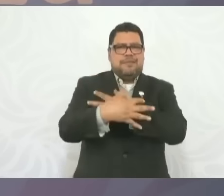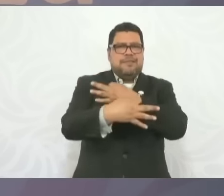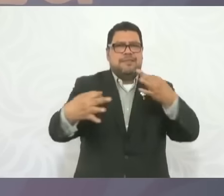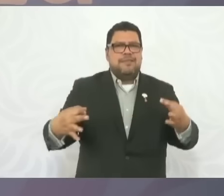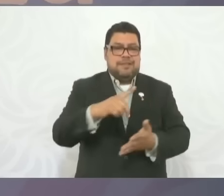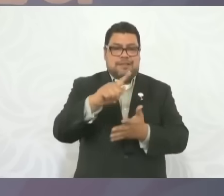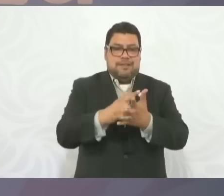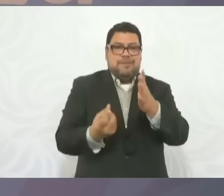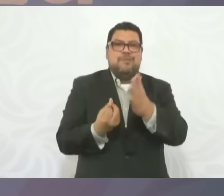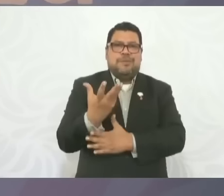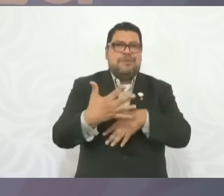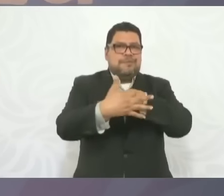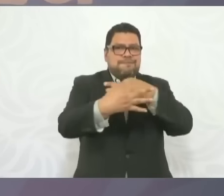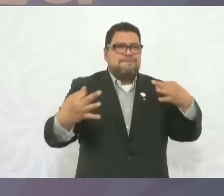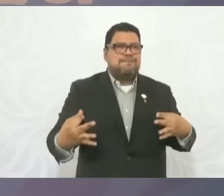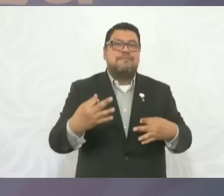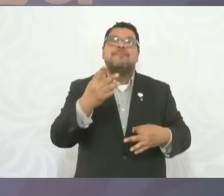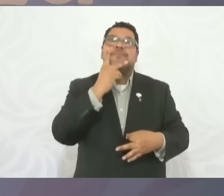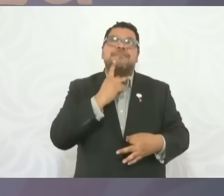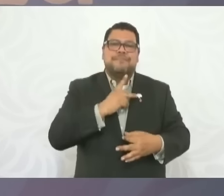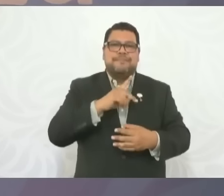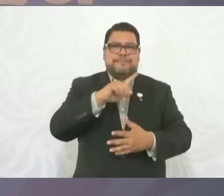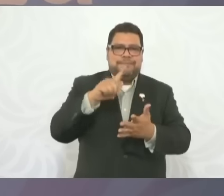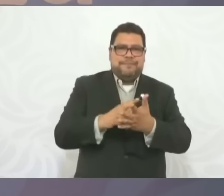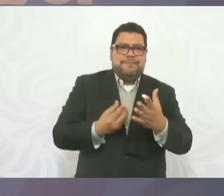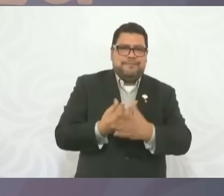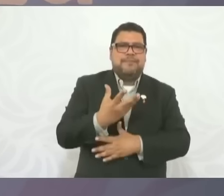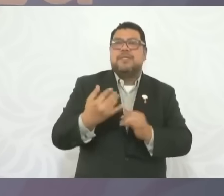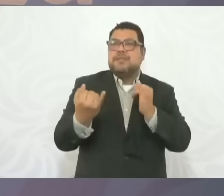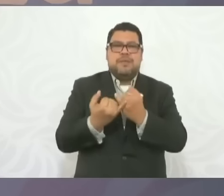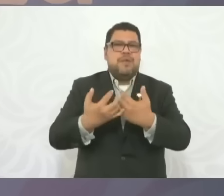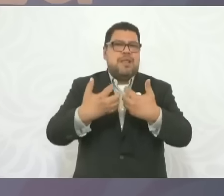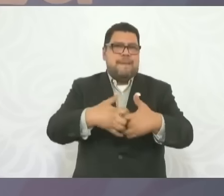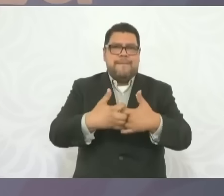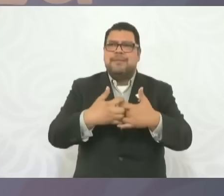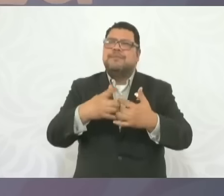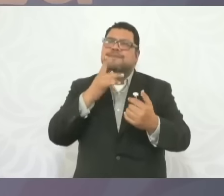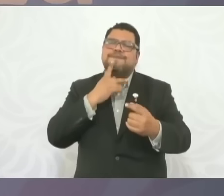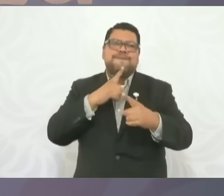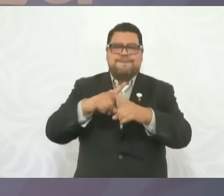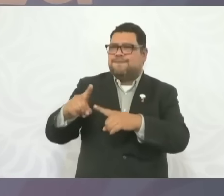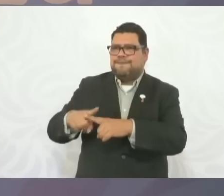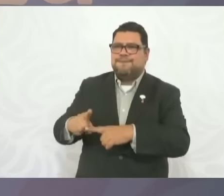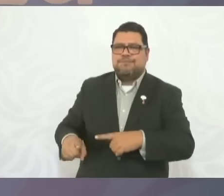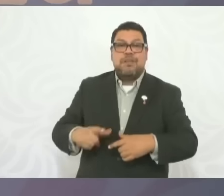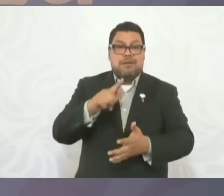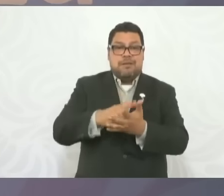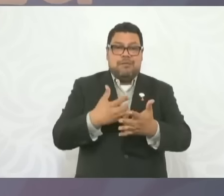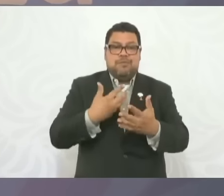leyes de petróleos mexicanos y de la industria petrolera y de la industria eléctrica. Gracias a